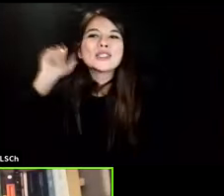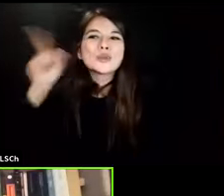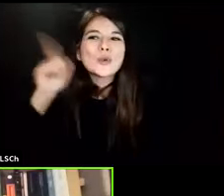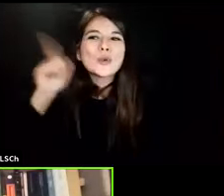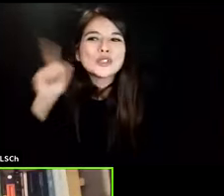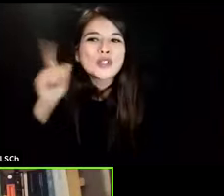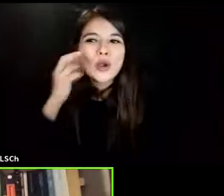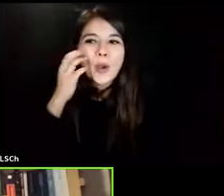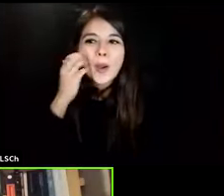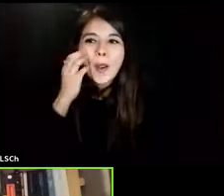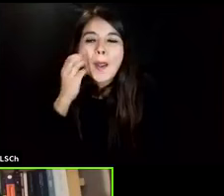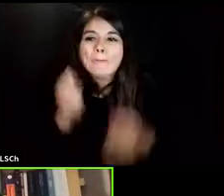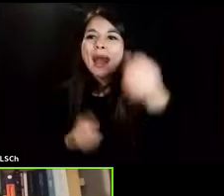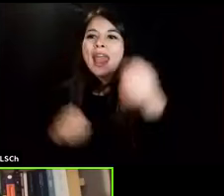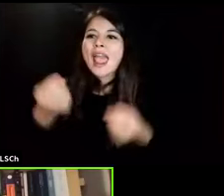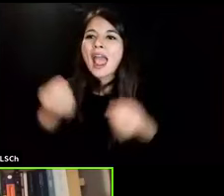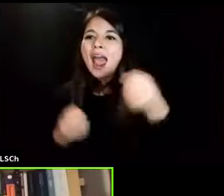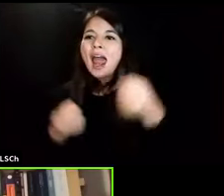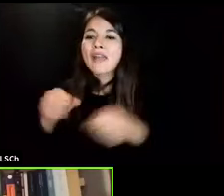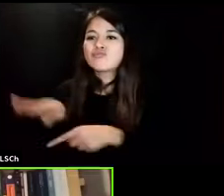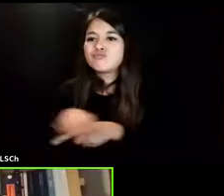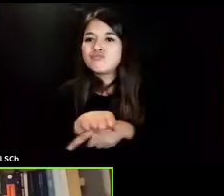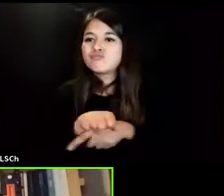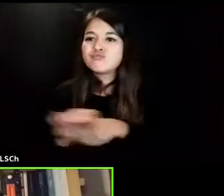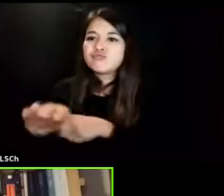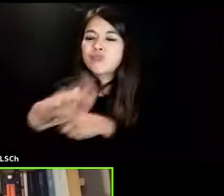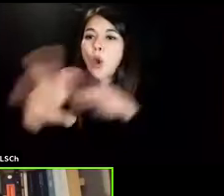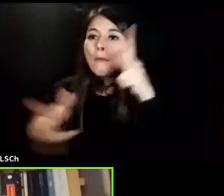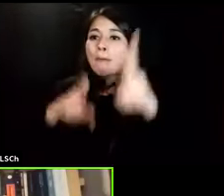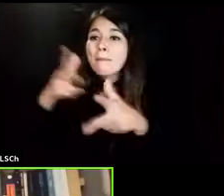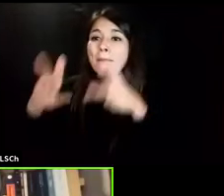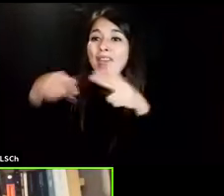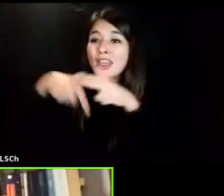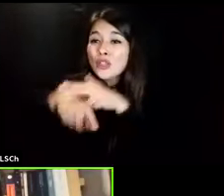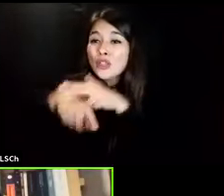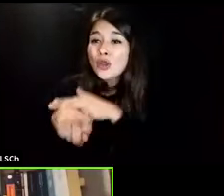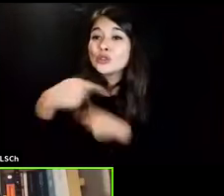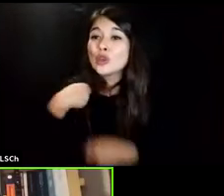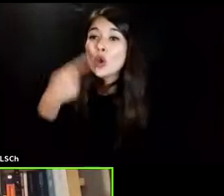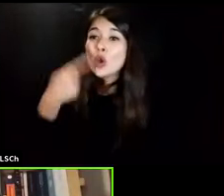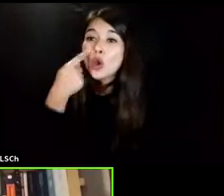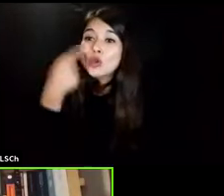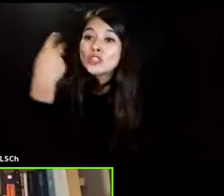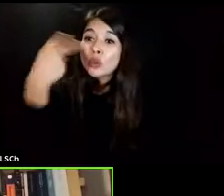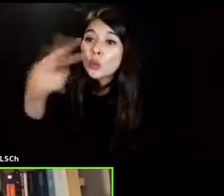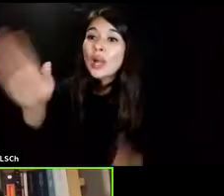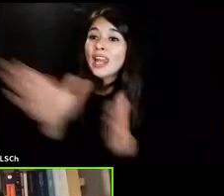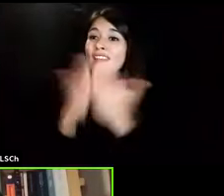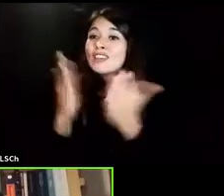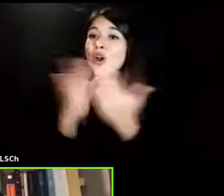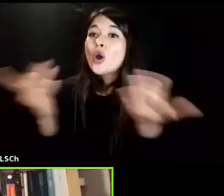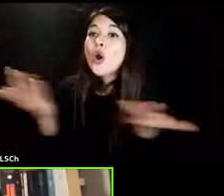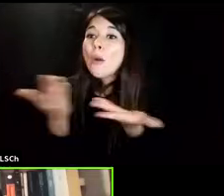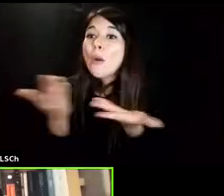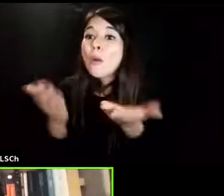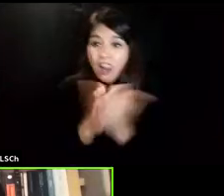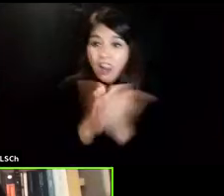trabajo cuando llevan en el metro y que así se habían acercado al libro y para mí es igual de valioso era mi narración